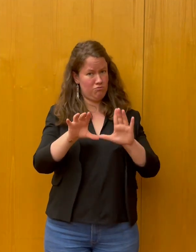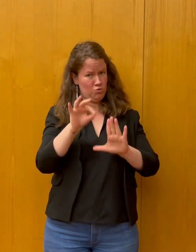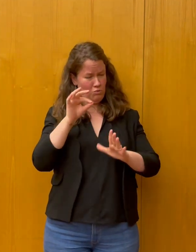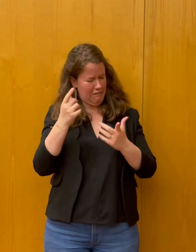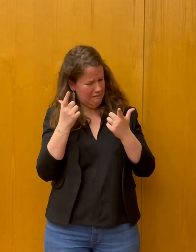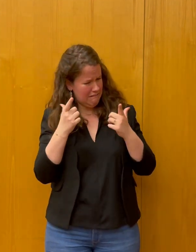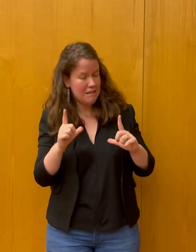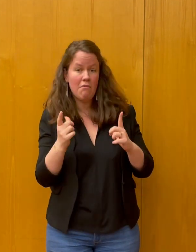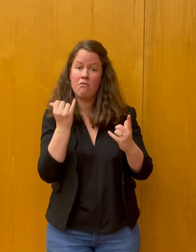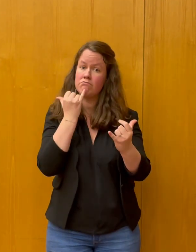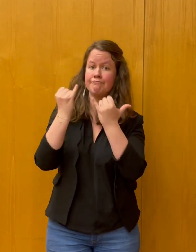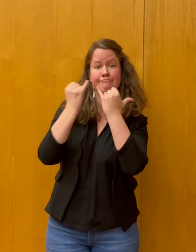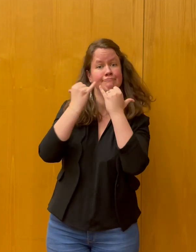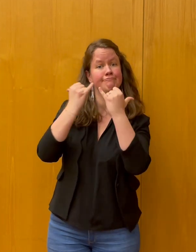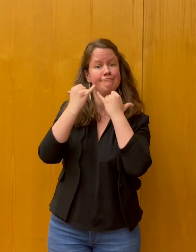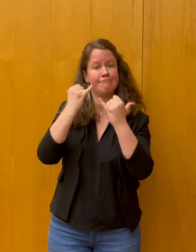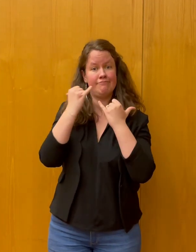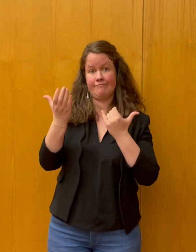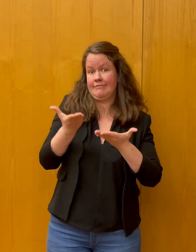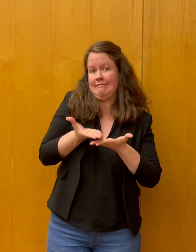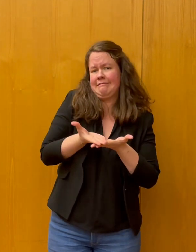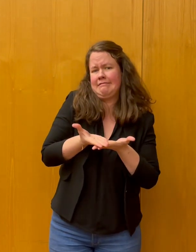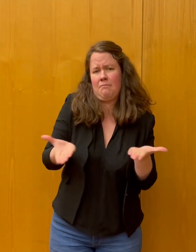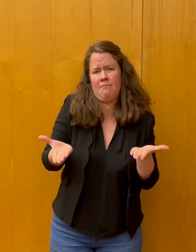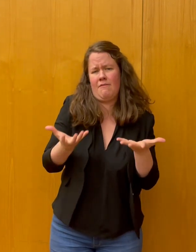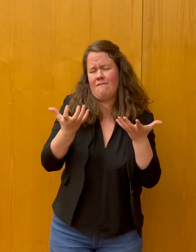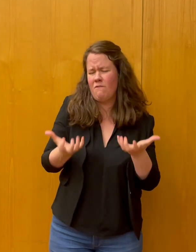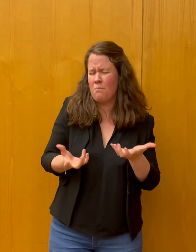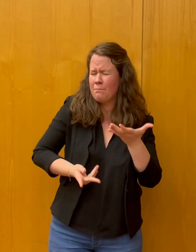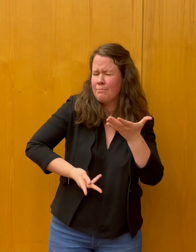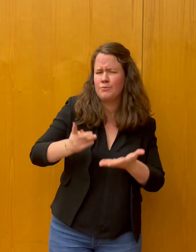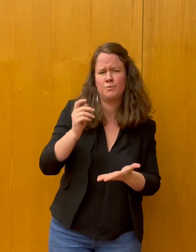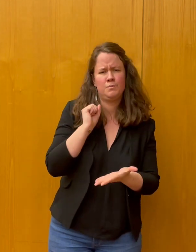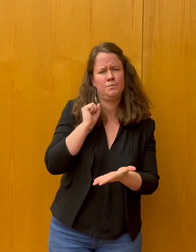passer leurs appels téléphoniques de la façon la plus simple possible en appelant